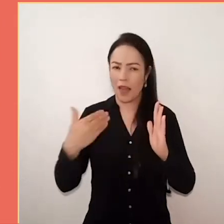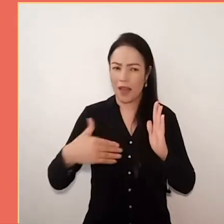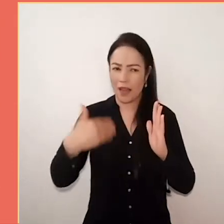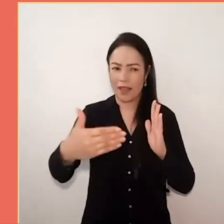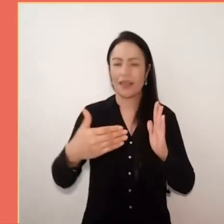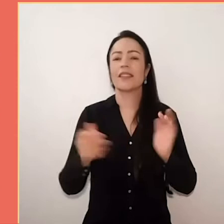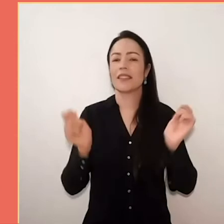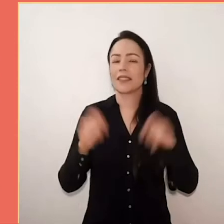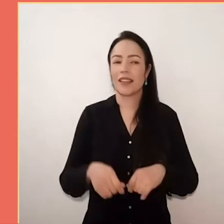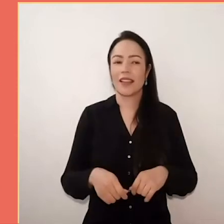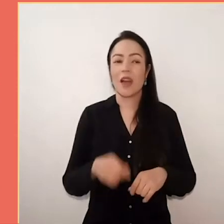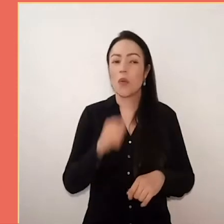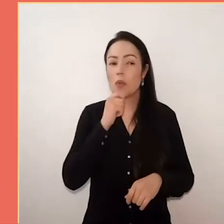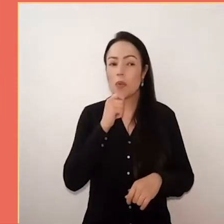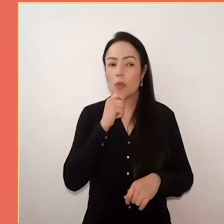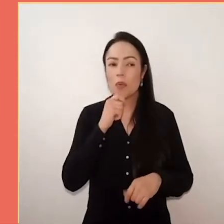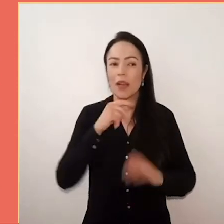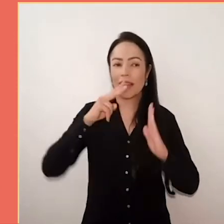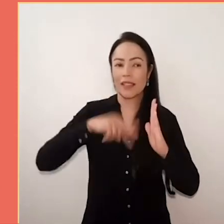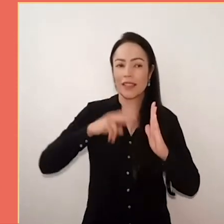que ainda não lemos e que leremos mais adiante.